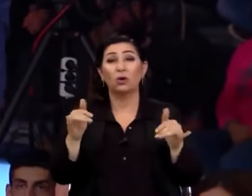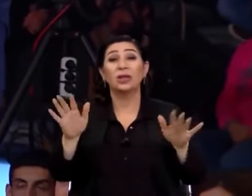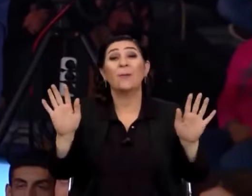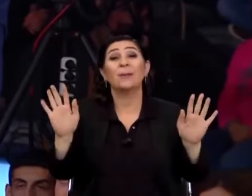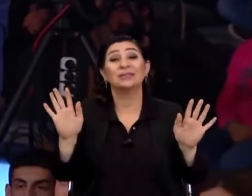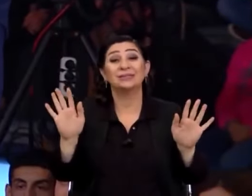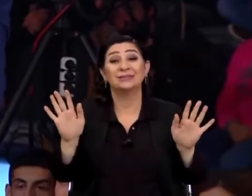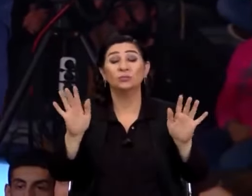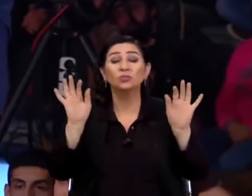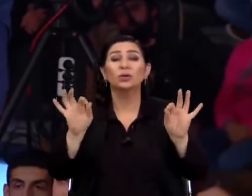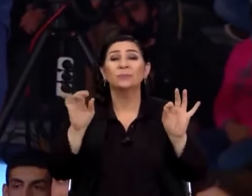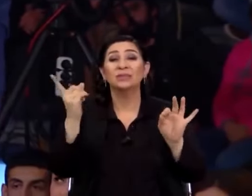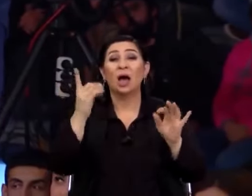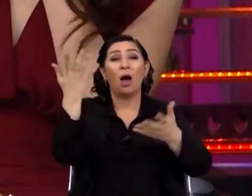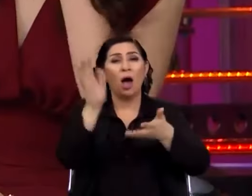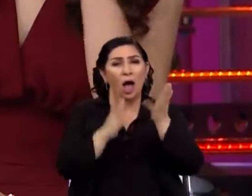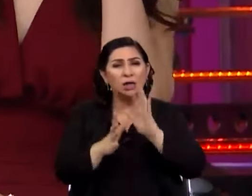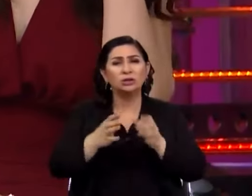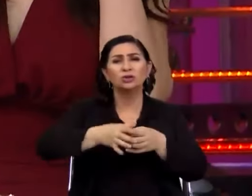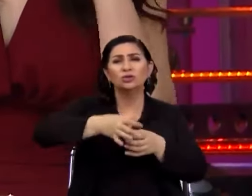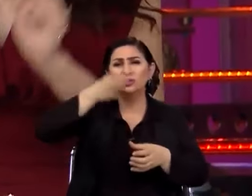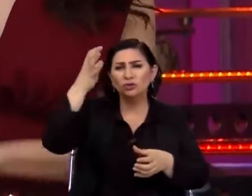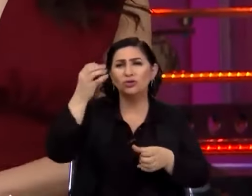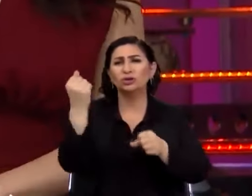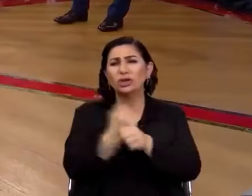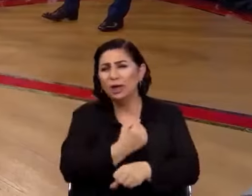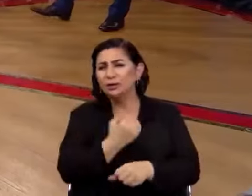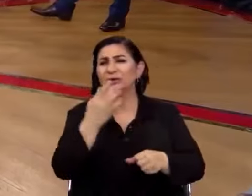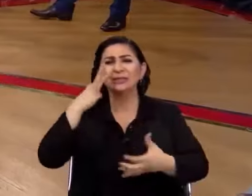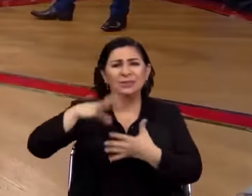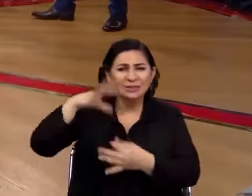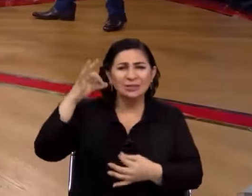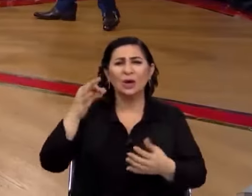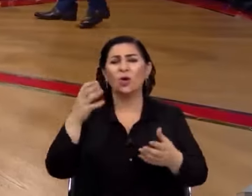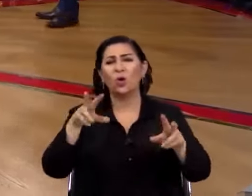mutlaka bir şey aaç falan bulunur ağaç tutulur insan tutulur kol tutarsın el